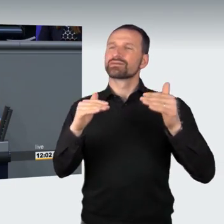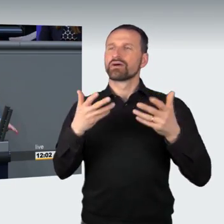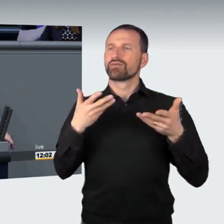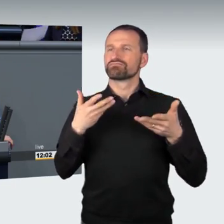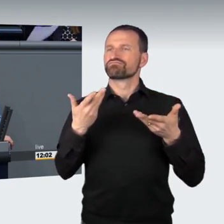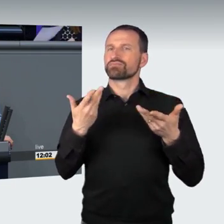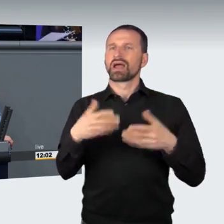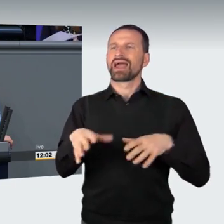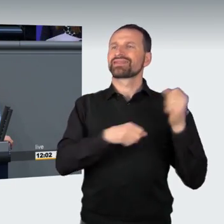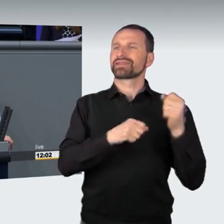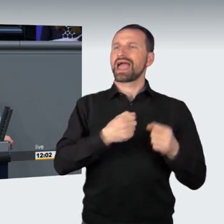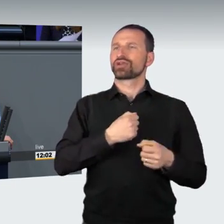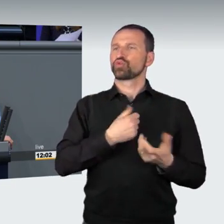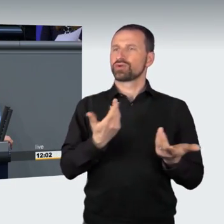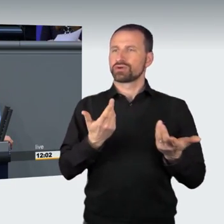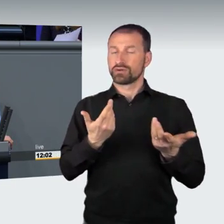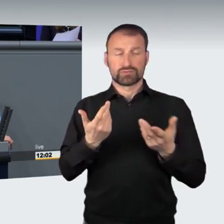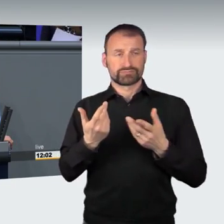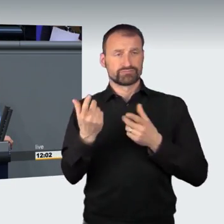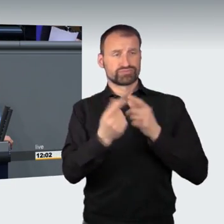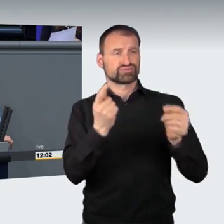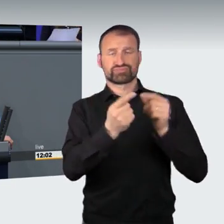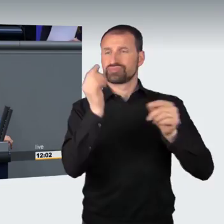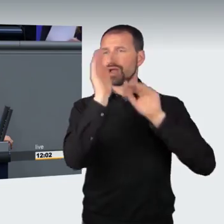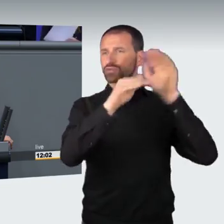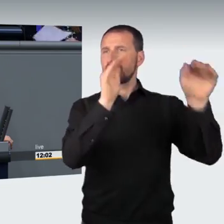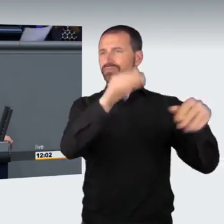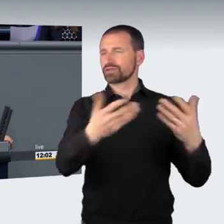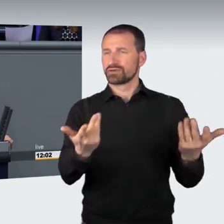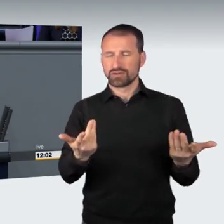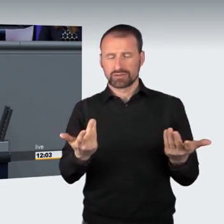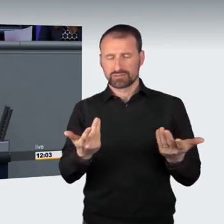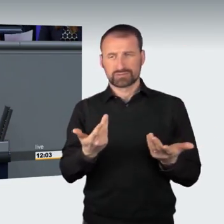Es wäre so viel mehr nötig, Stichwort „zweite Mietrechtsnovelle“.